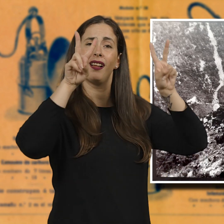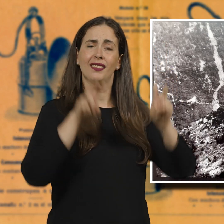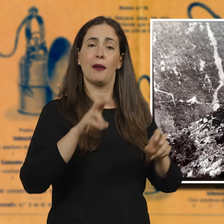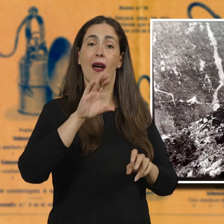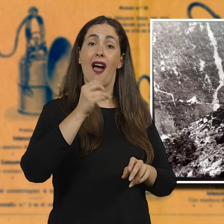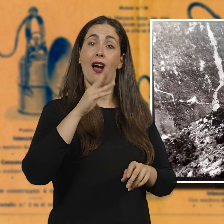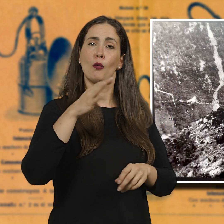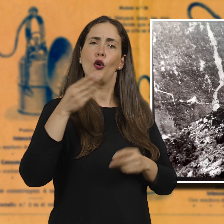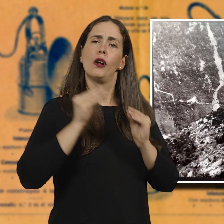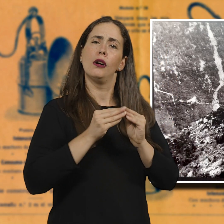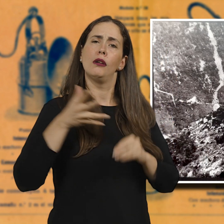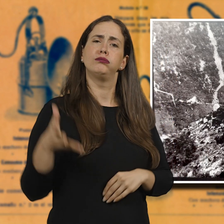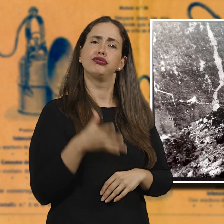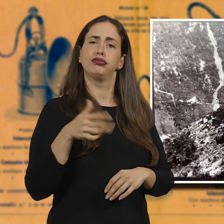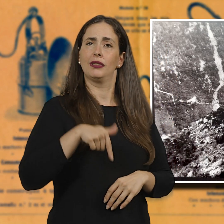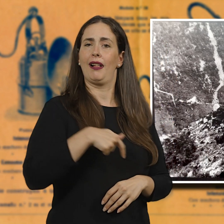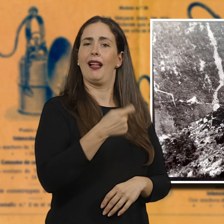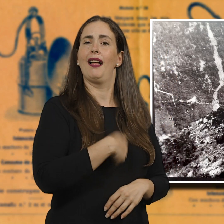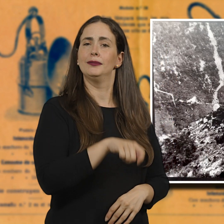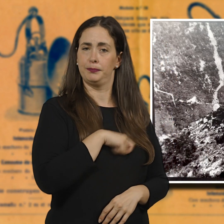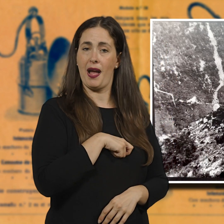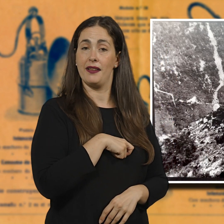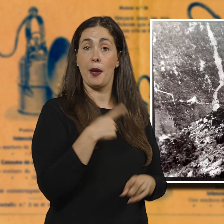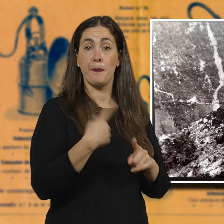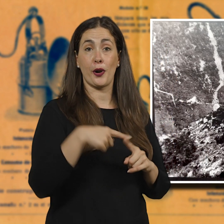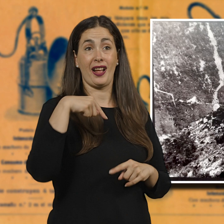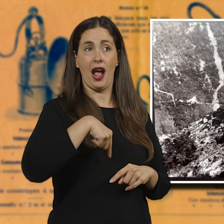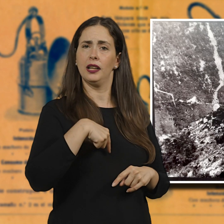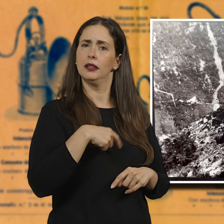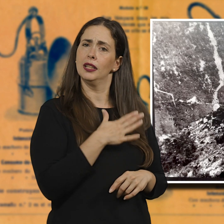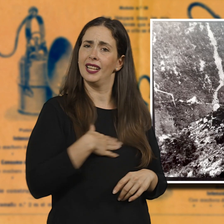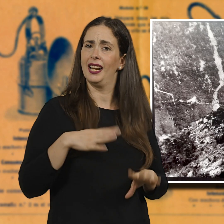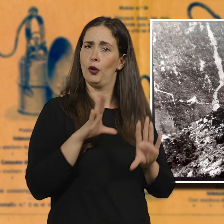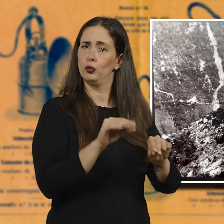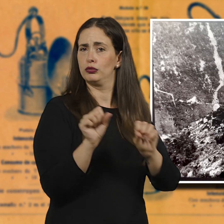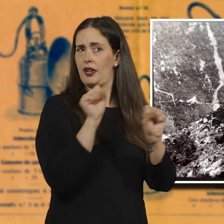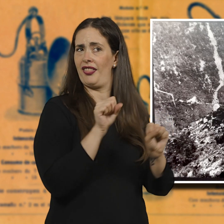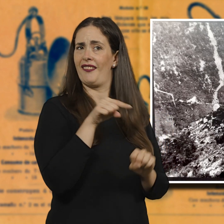sobre la fabricación del carburo de calcio en España, on defensaven